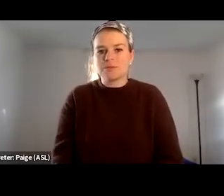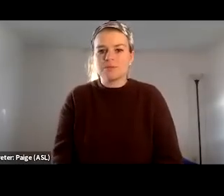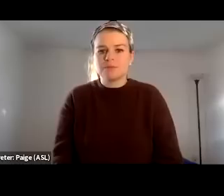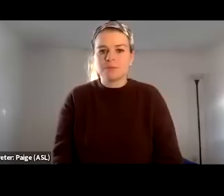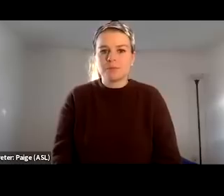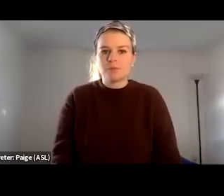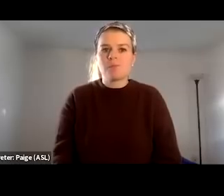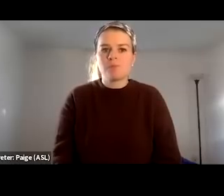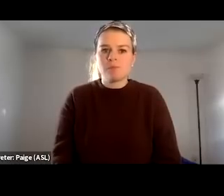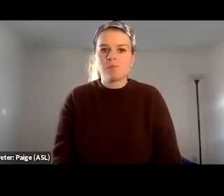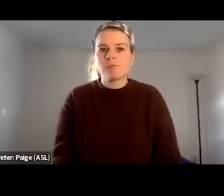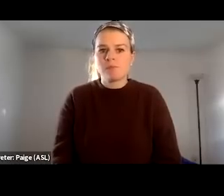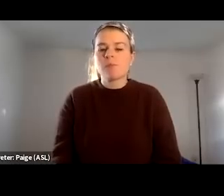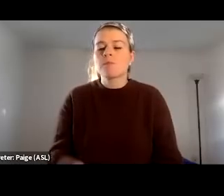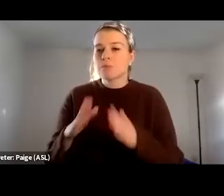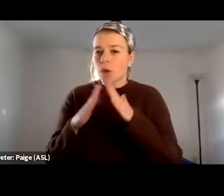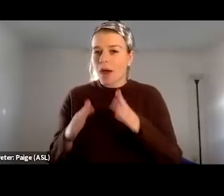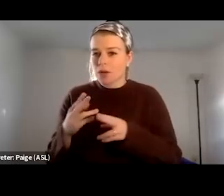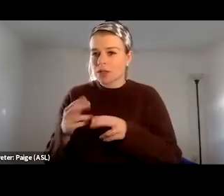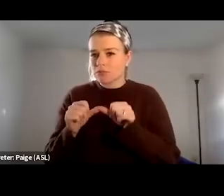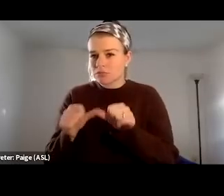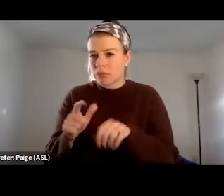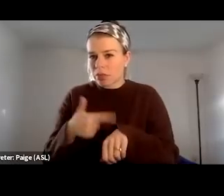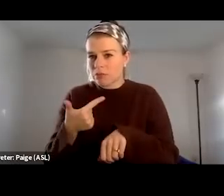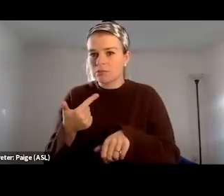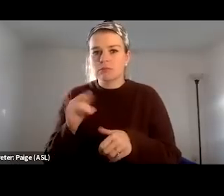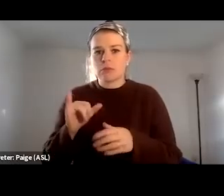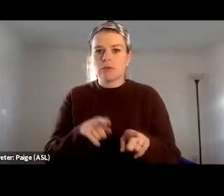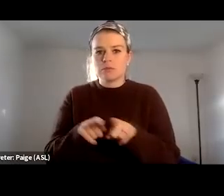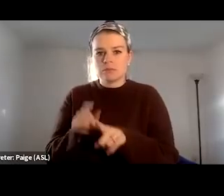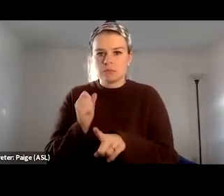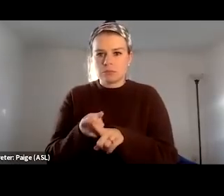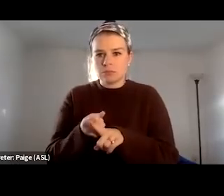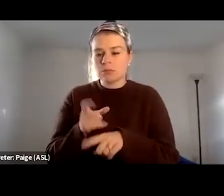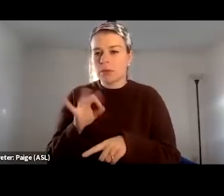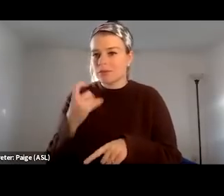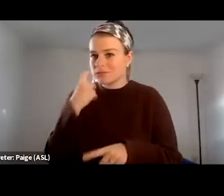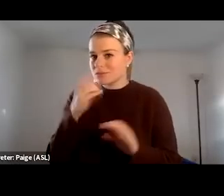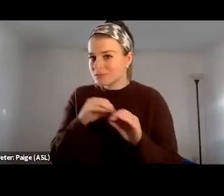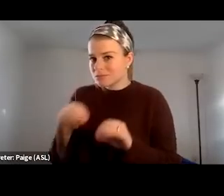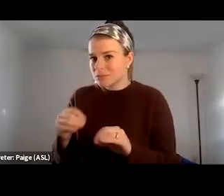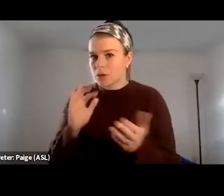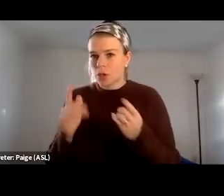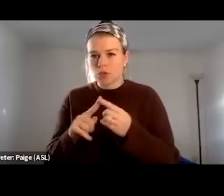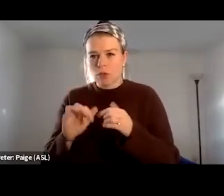con la soledad siendo mayor entre las personas que acababan de mudarse a la residencia y menor cuanto más tiempo vivían en la residencia. Esto es alentador